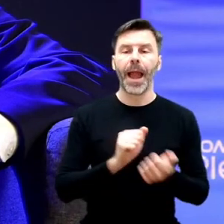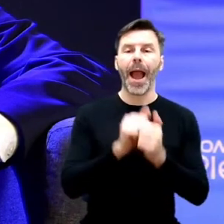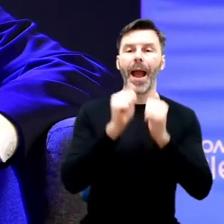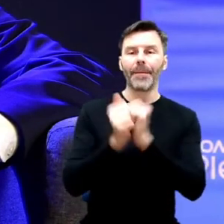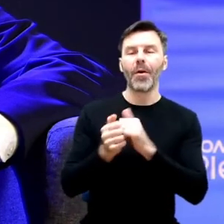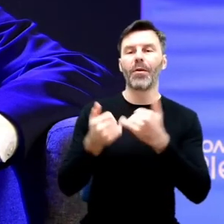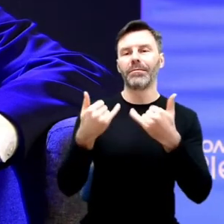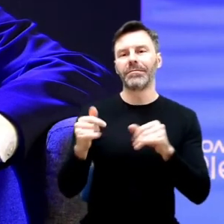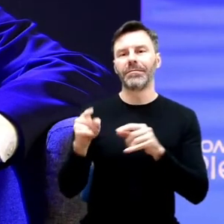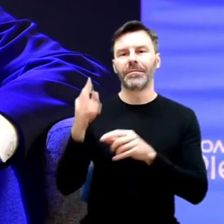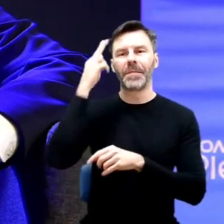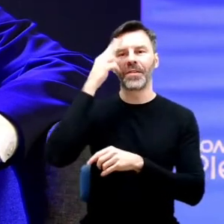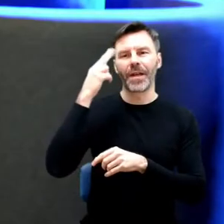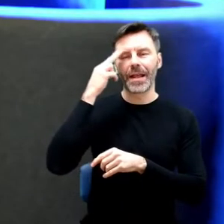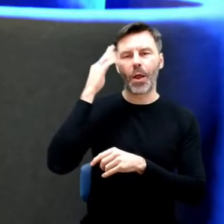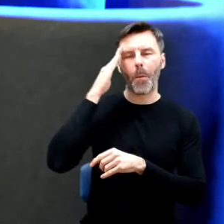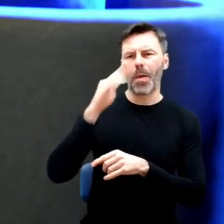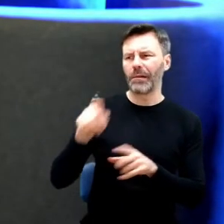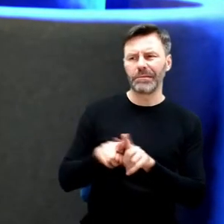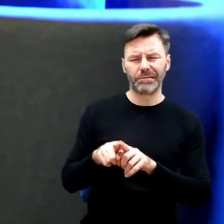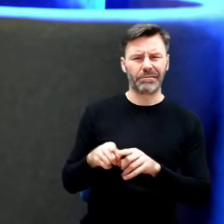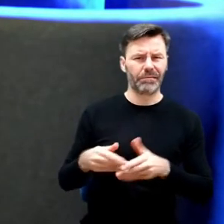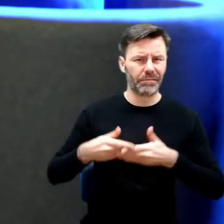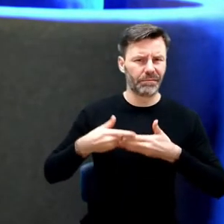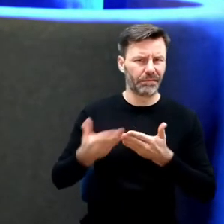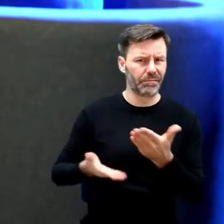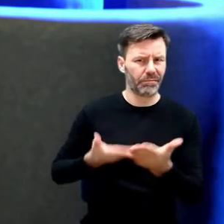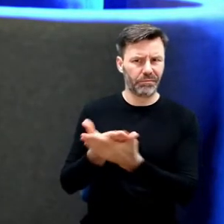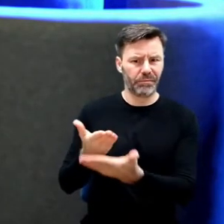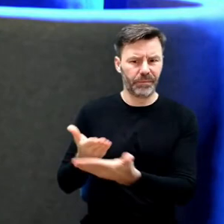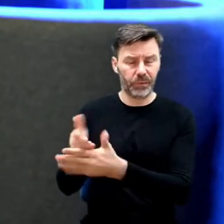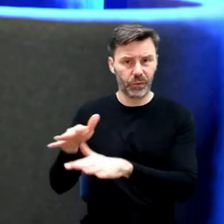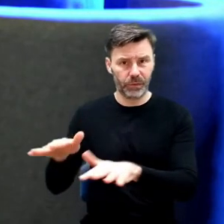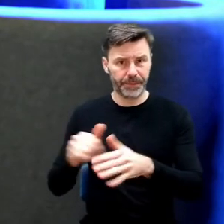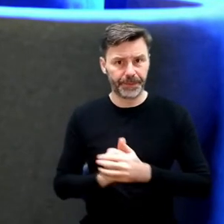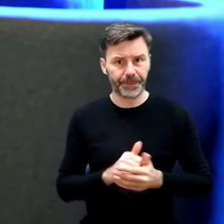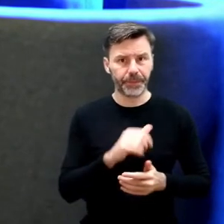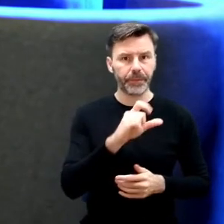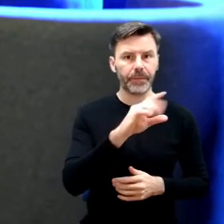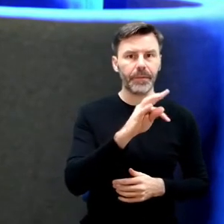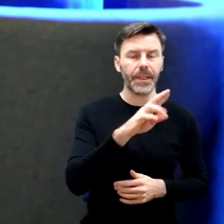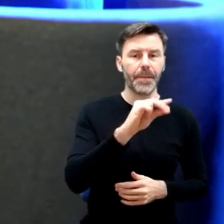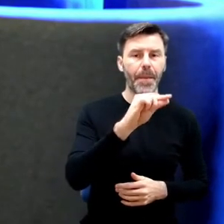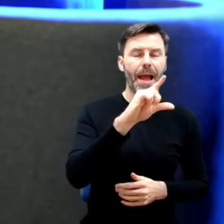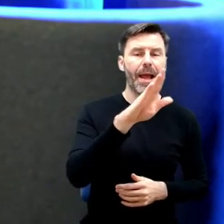ale też lokalny TBS aktywnie działa też pobudzając sektor deweloperski,